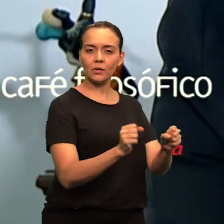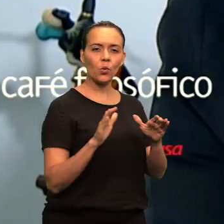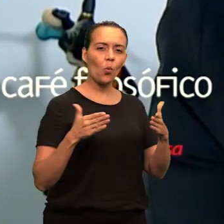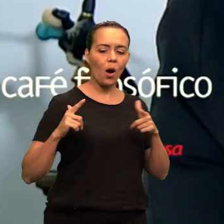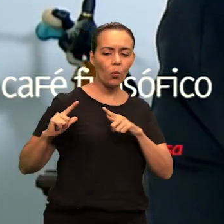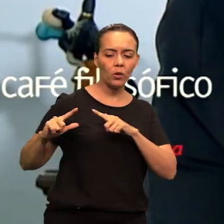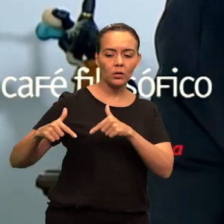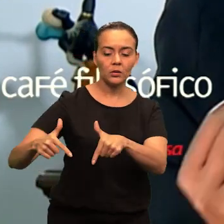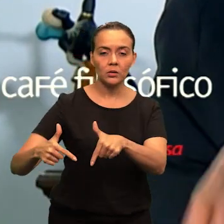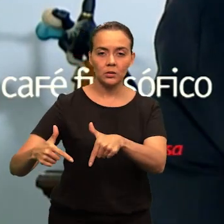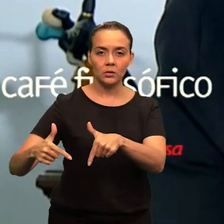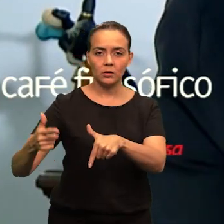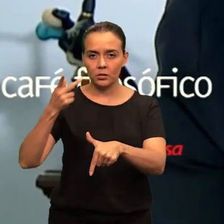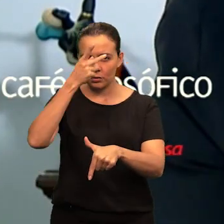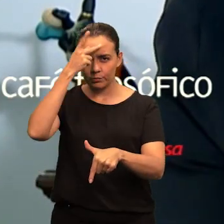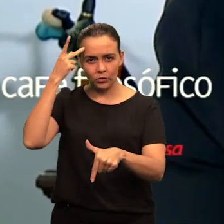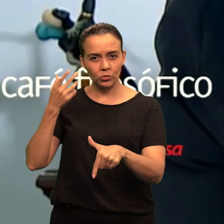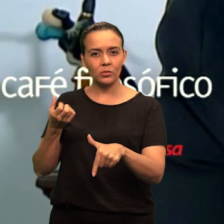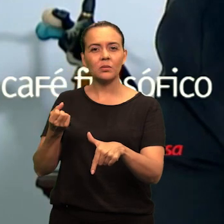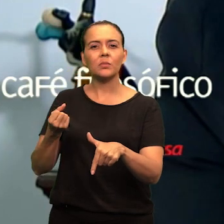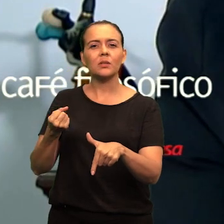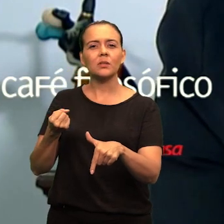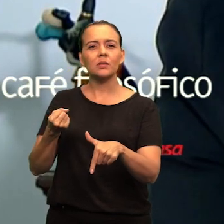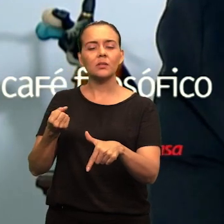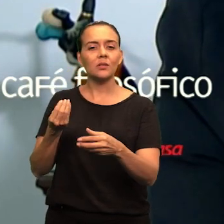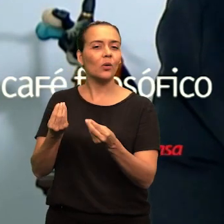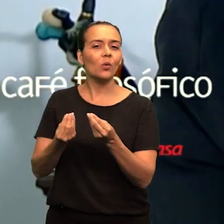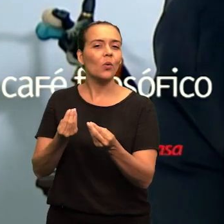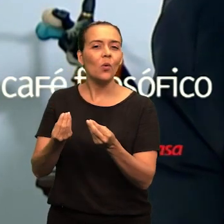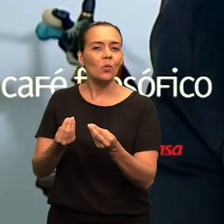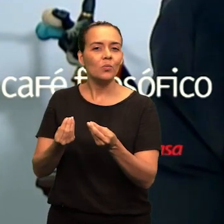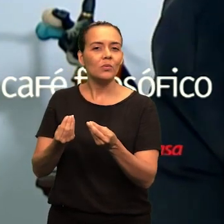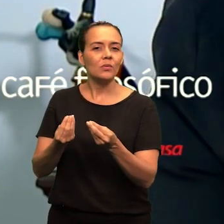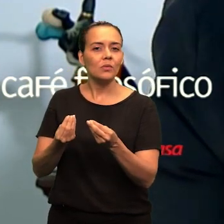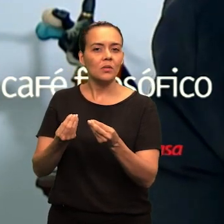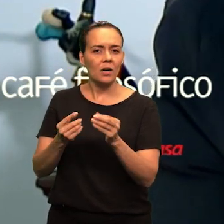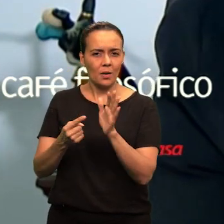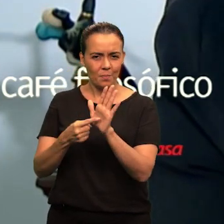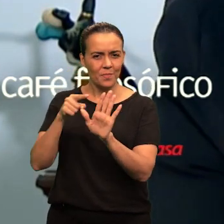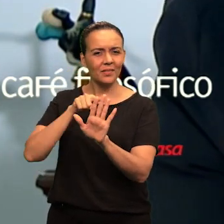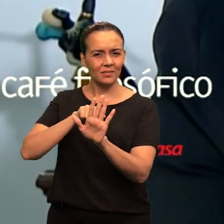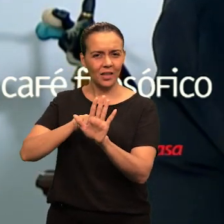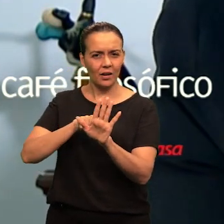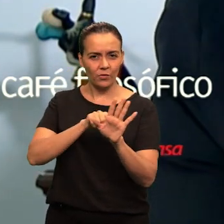de pensar a branquitude, como vai dizer Grada Kilomba, como metáfora do poder?